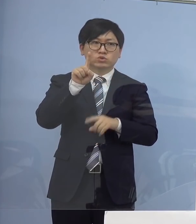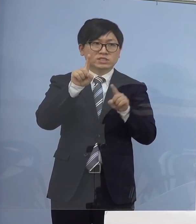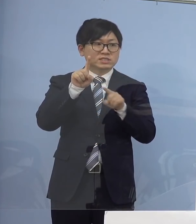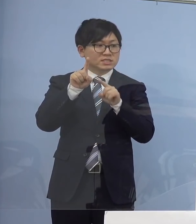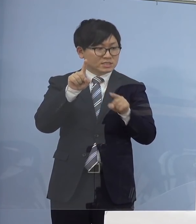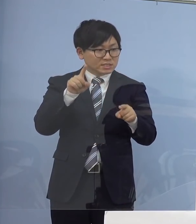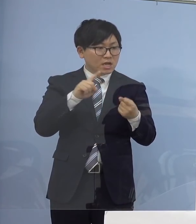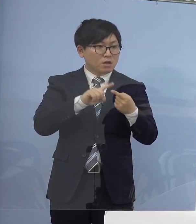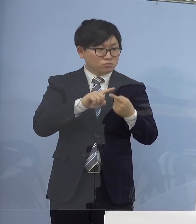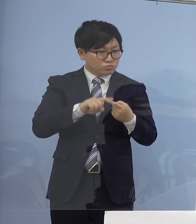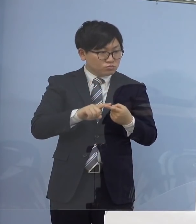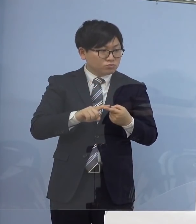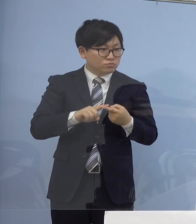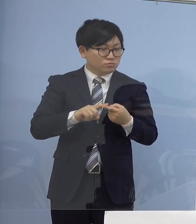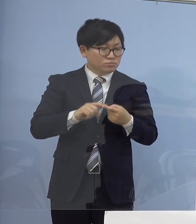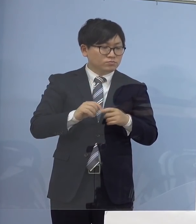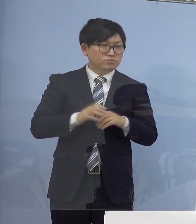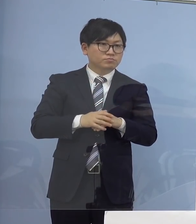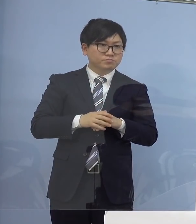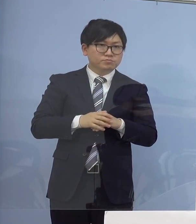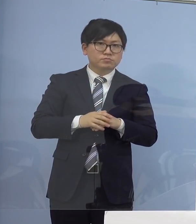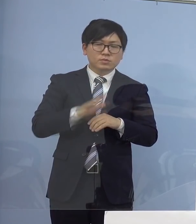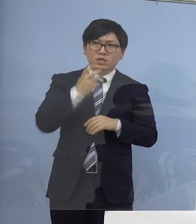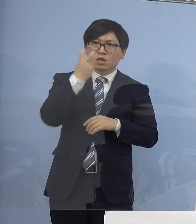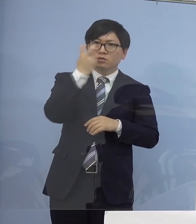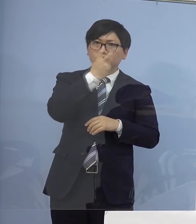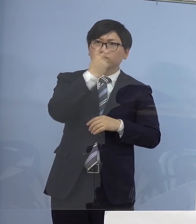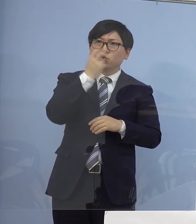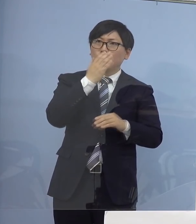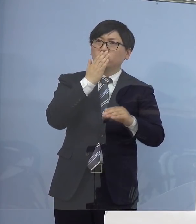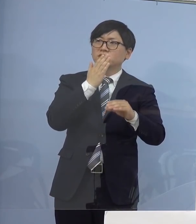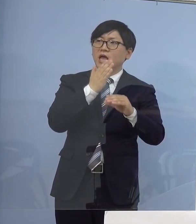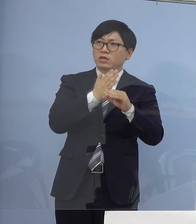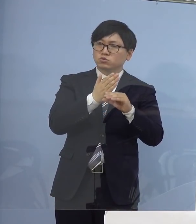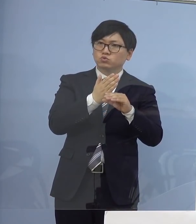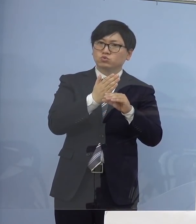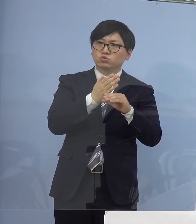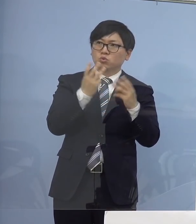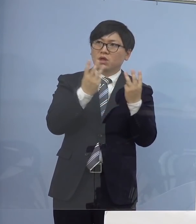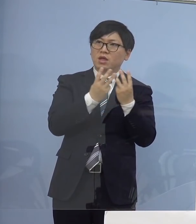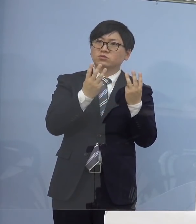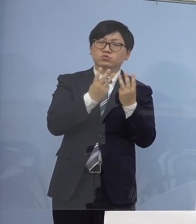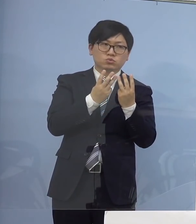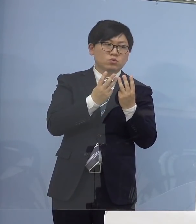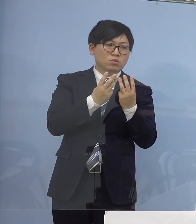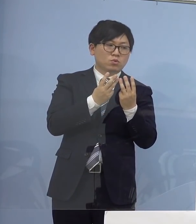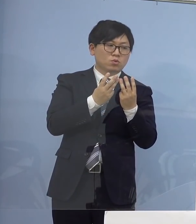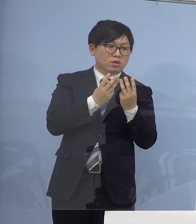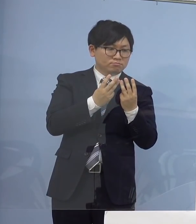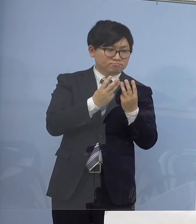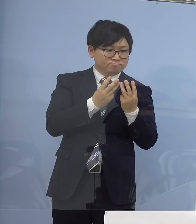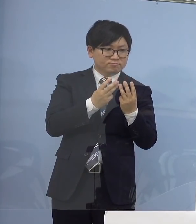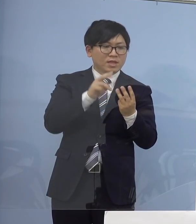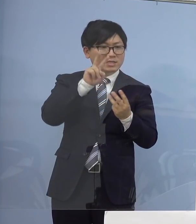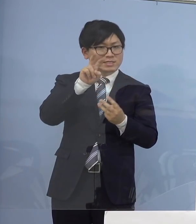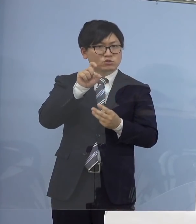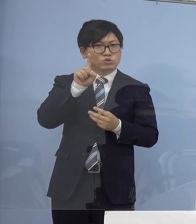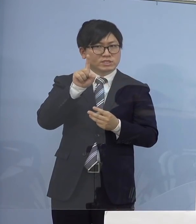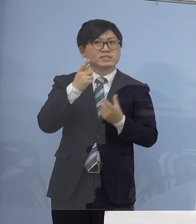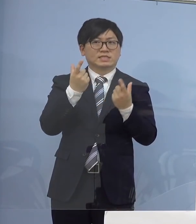（保健福祉部長） 調査中が21（人）ですか